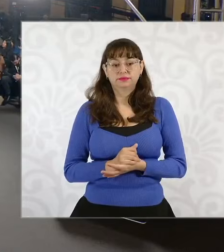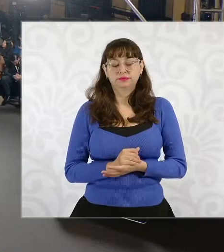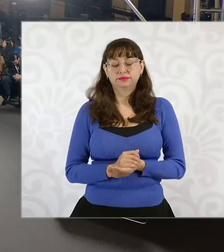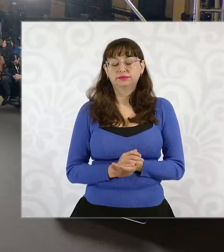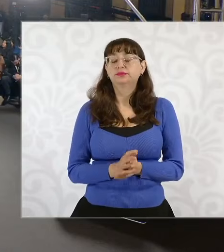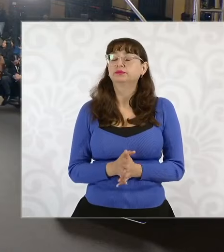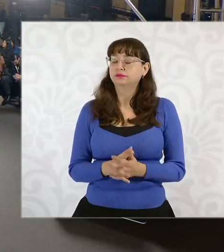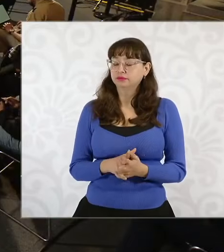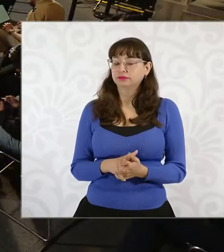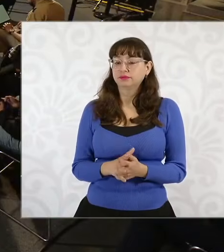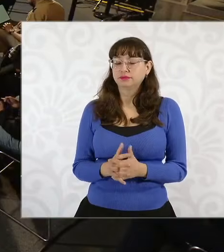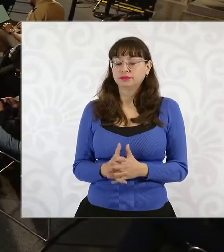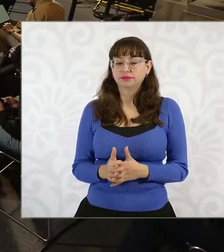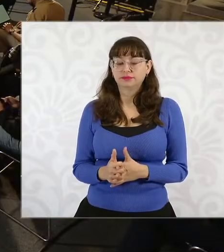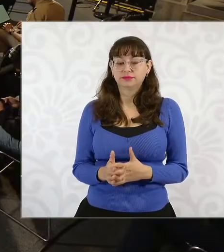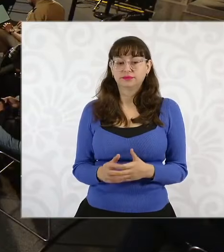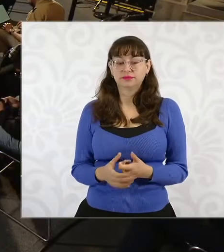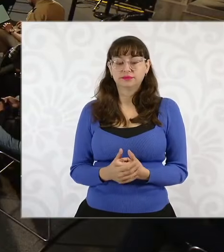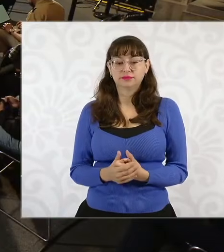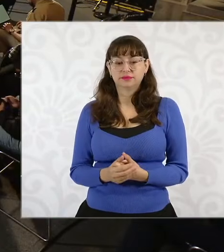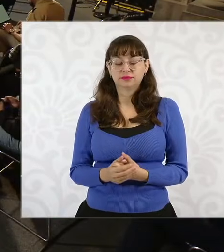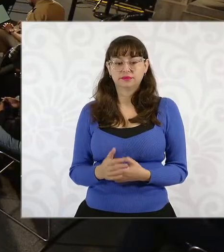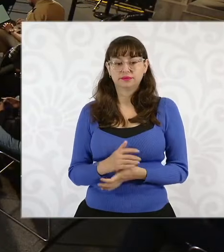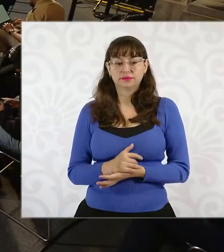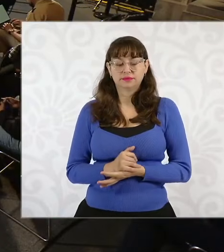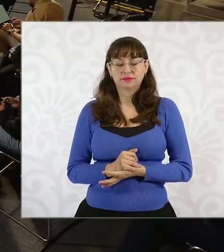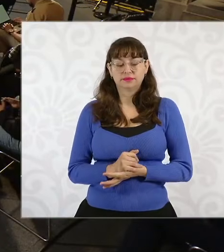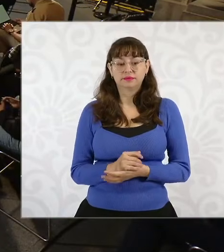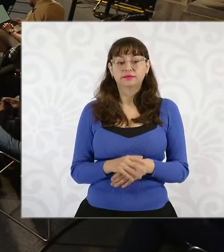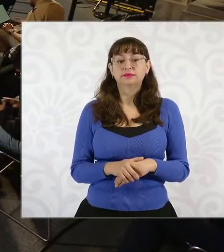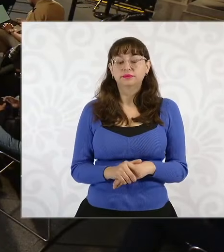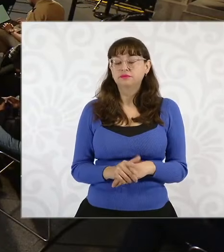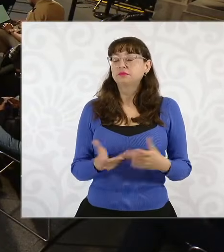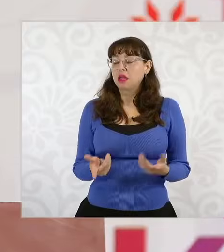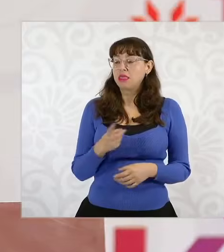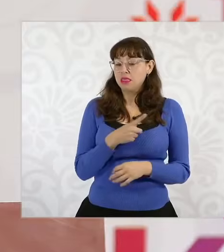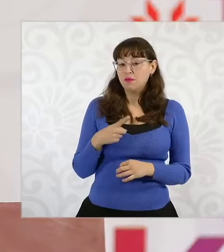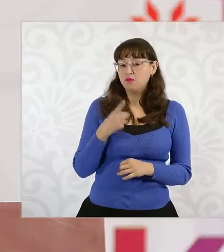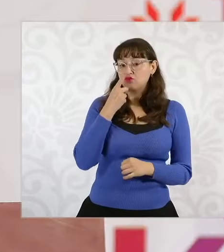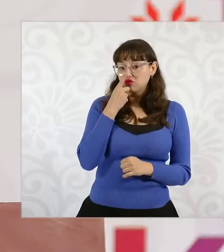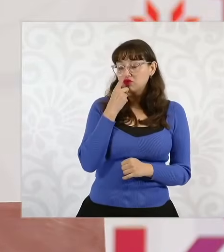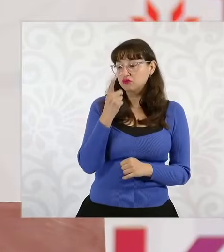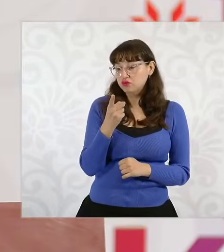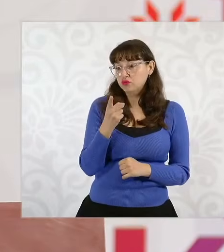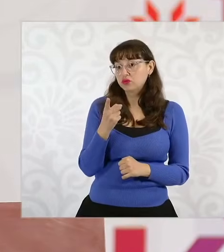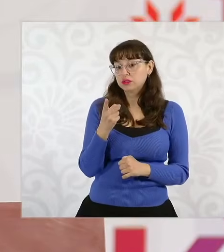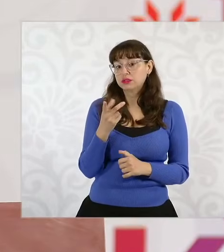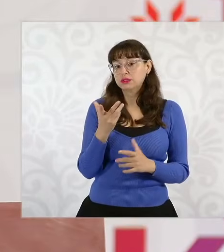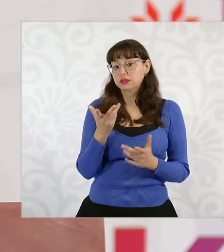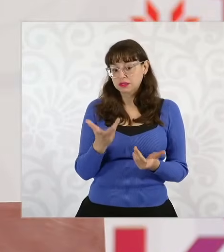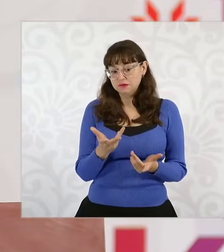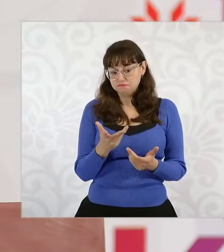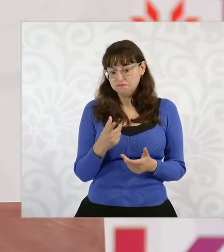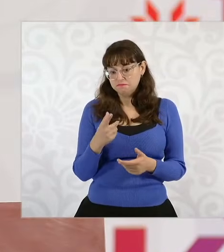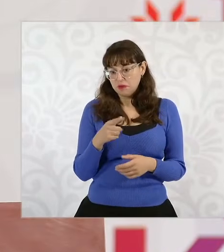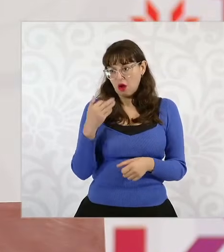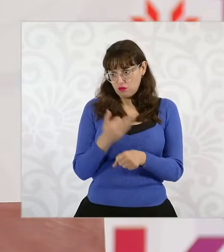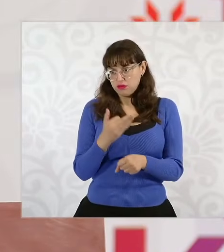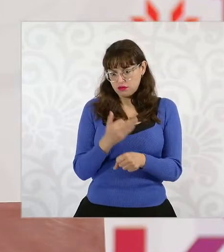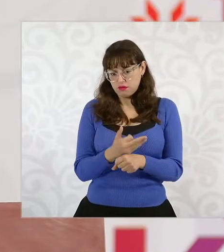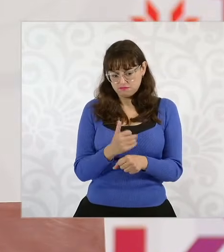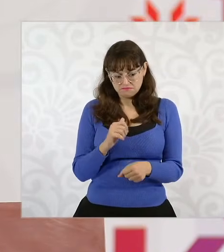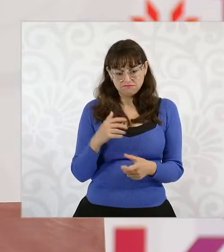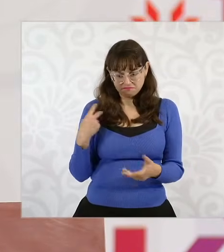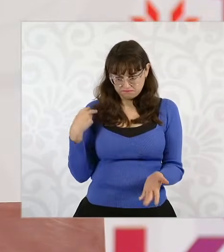Sí. Bueno, hay que decir que en este momento nos encontramos trabajando en el proyecto de el gran